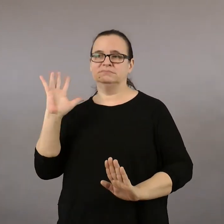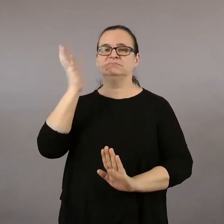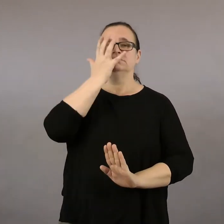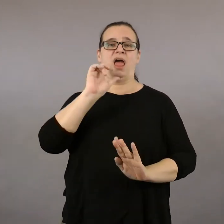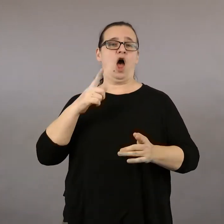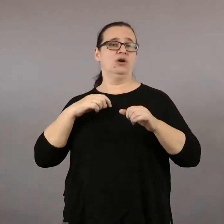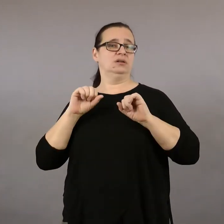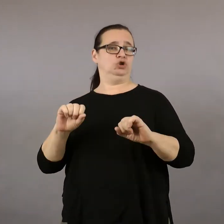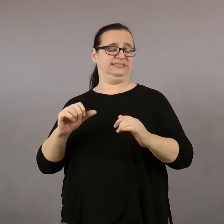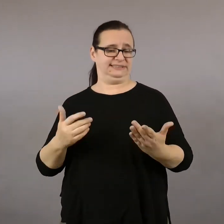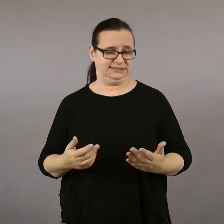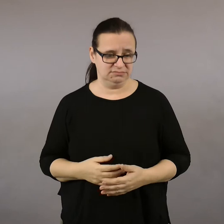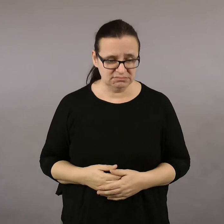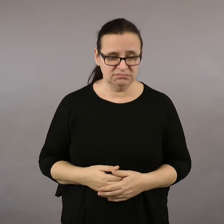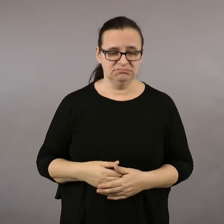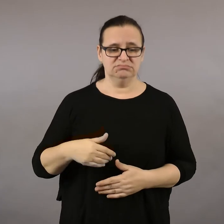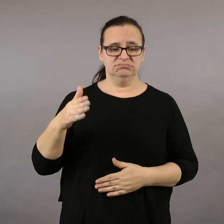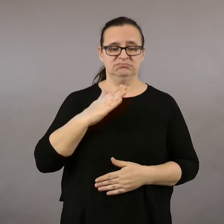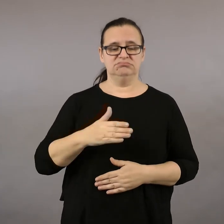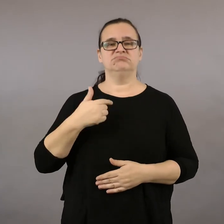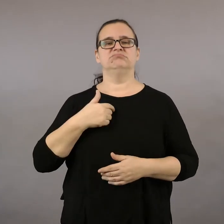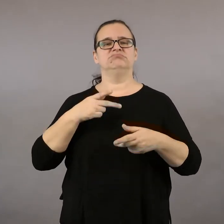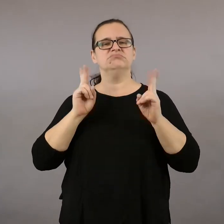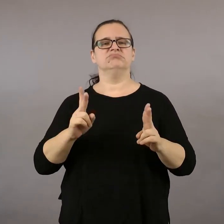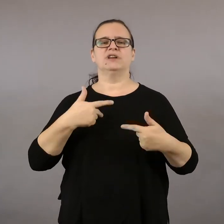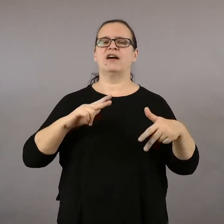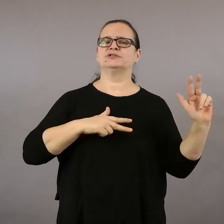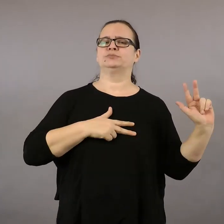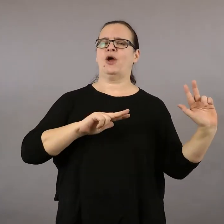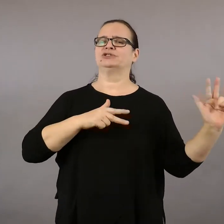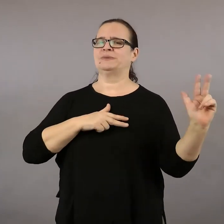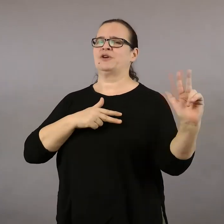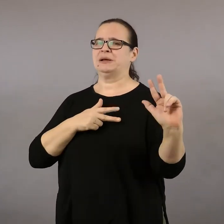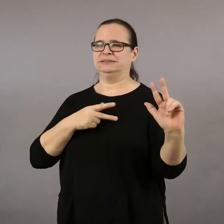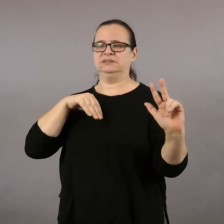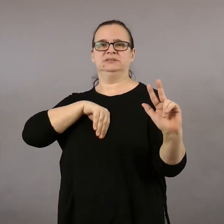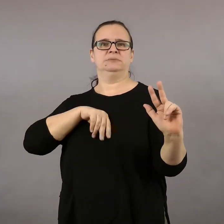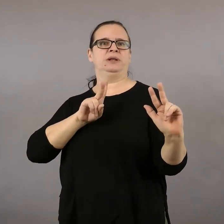Zeige ich hinter der Maske oft „Ich verspreche Besserung“